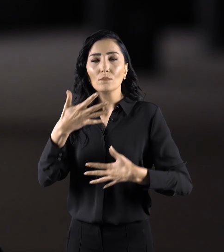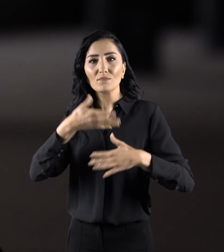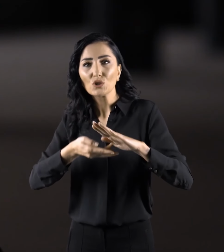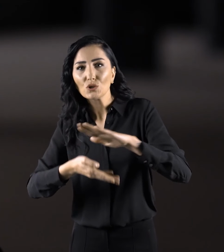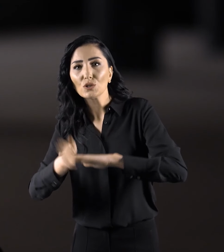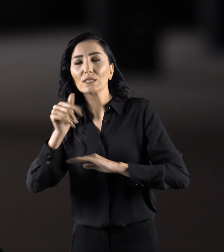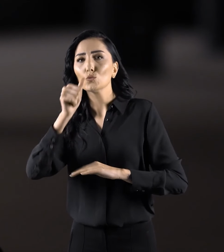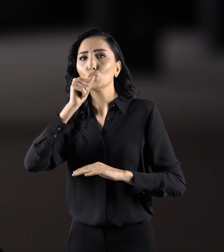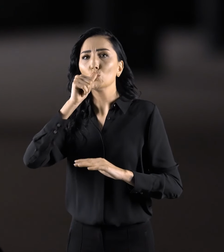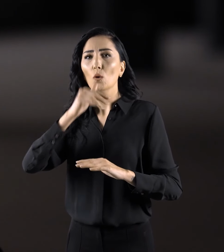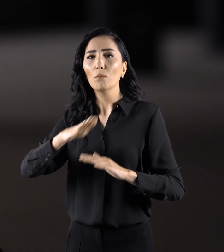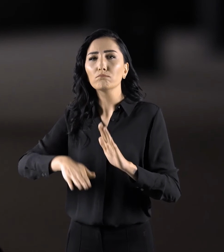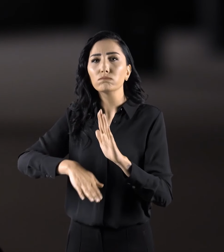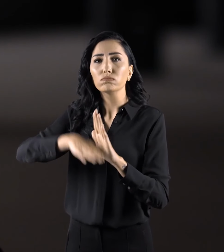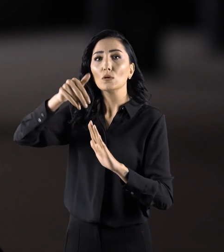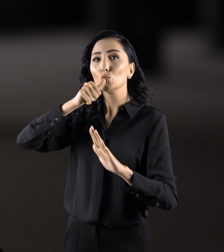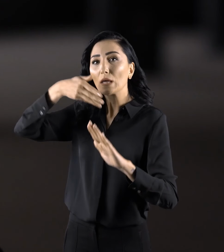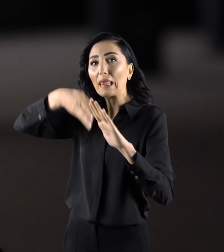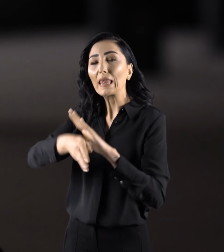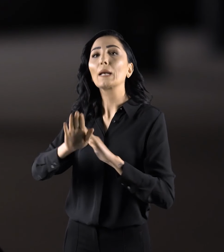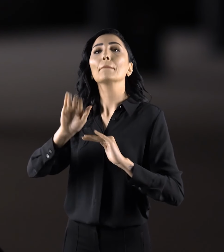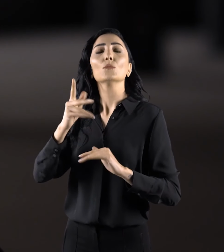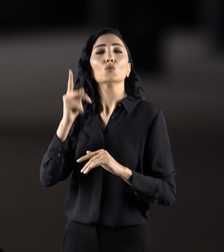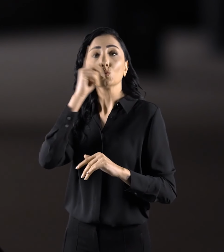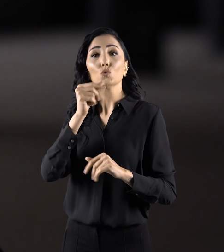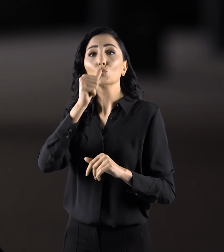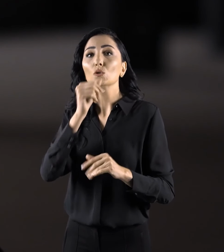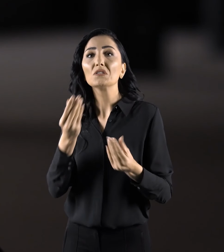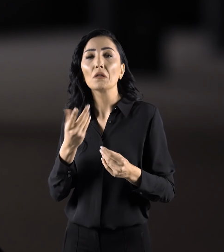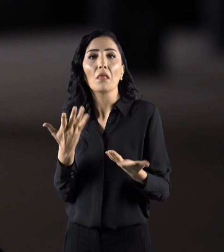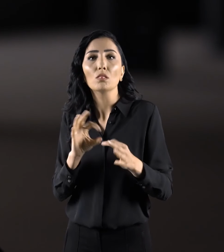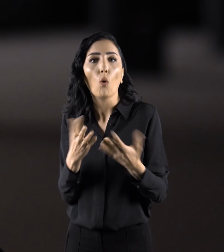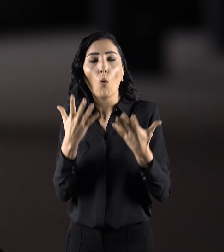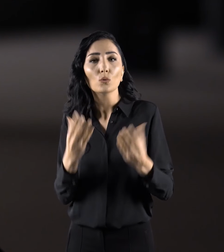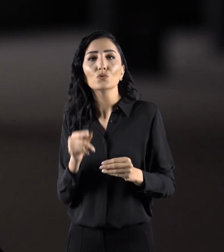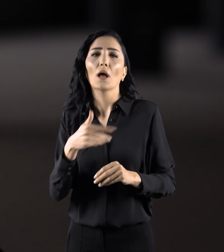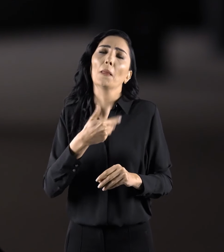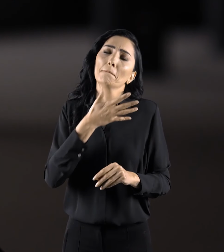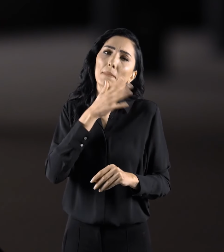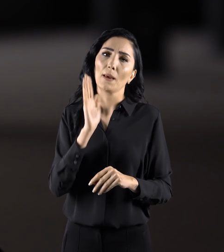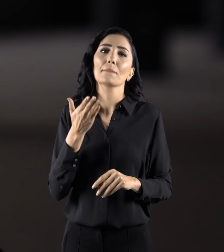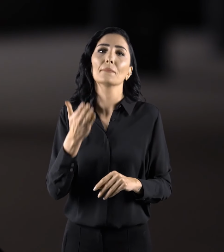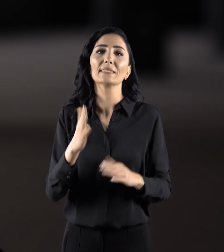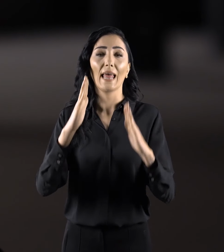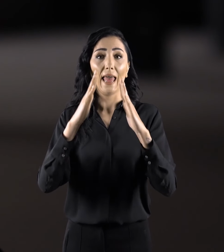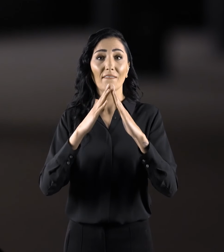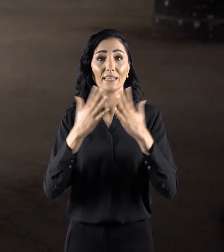Tahliye sırasında su birikintilerine girmeyelim çünkü suyun içinde ne ile karşılaşacağımızı bilemeyiz.